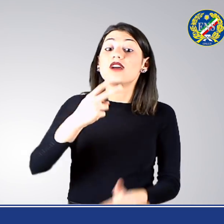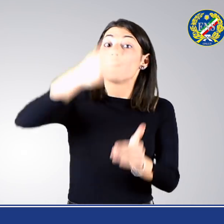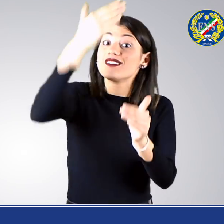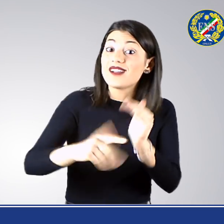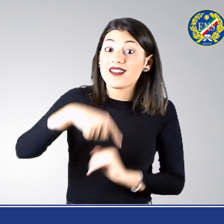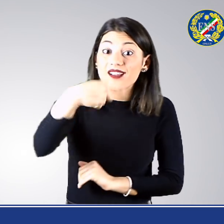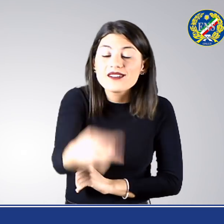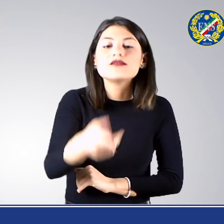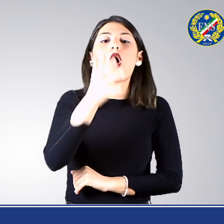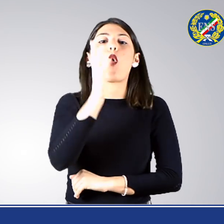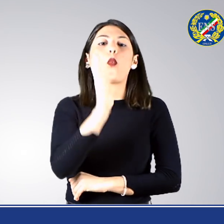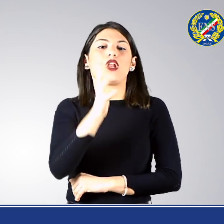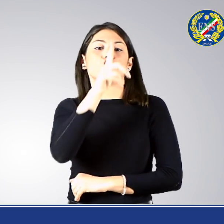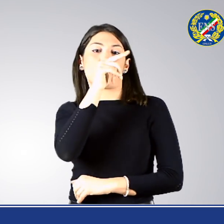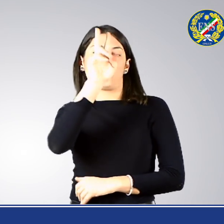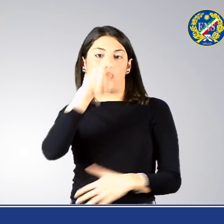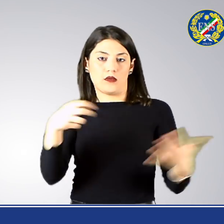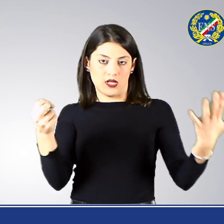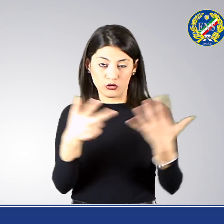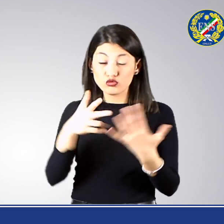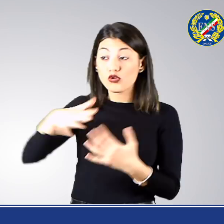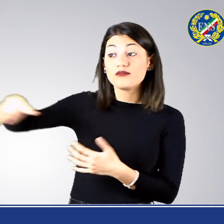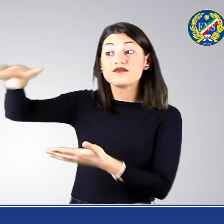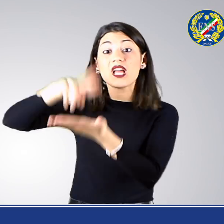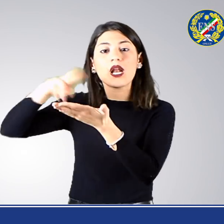La seconda scadenza per la presentazione delle domande è fissata al 15 luglio 2018